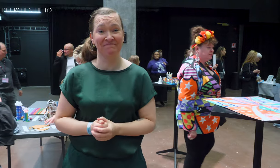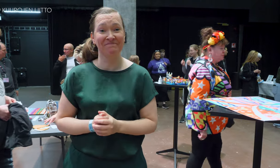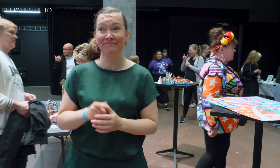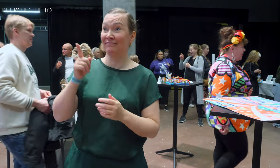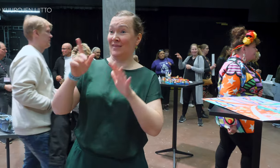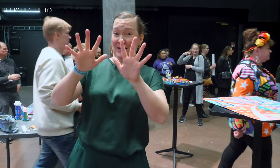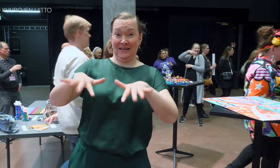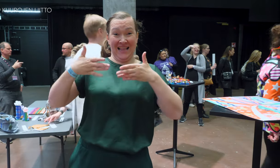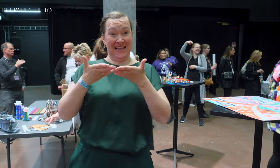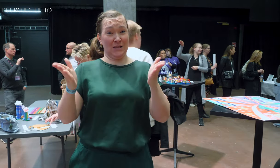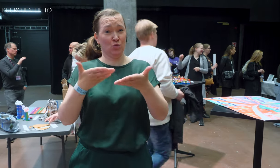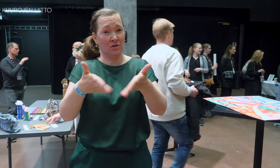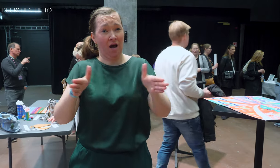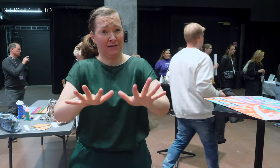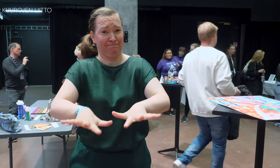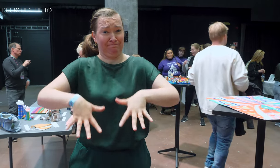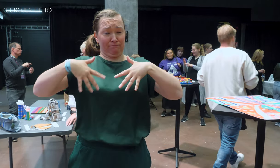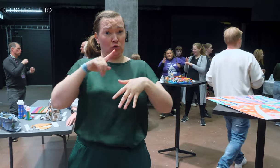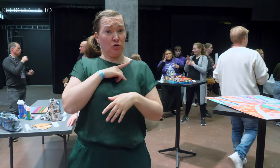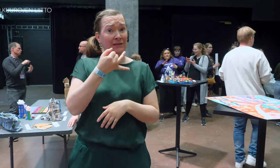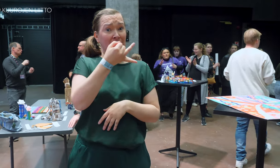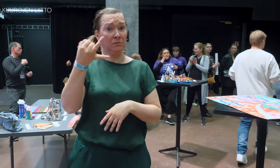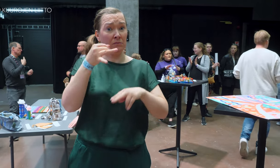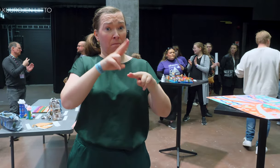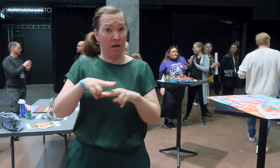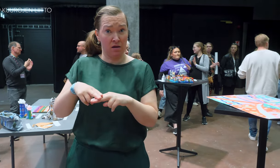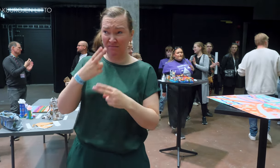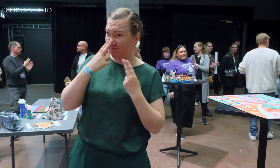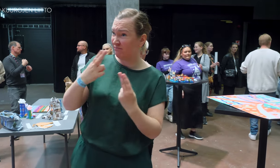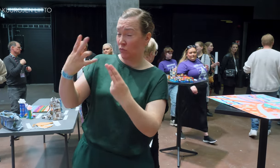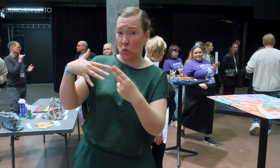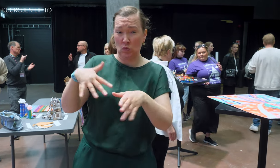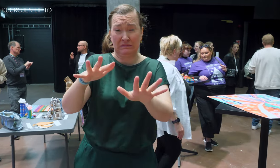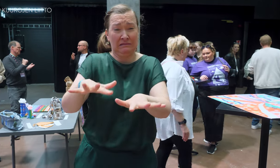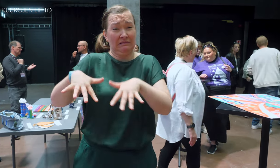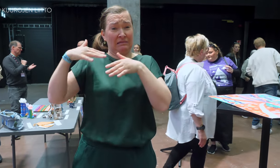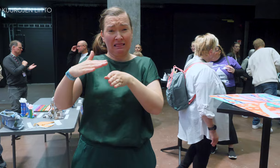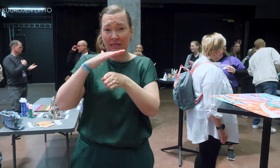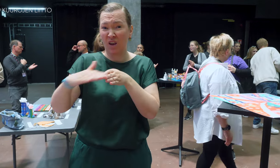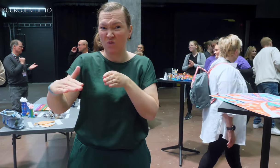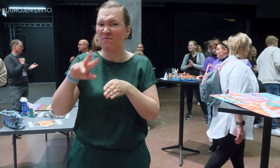Esityssali on 700-paikkainen ja näyttää olevan tupaten täynnä.